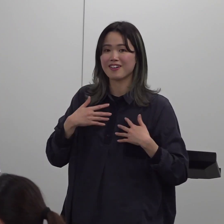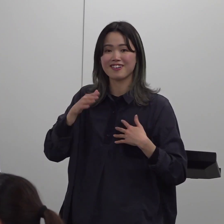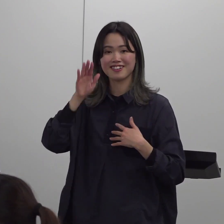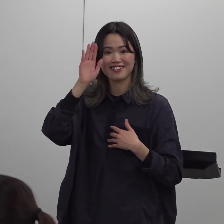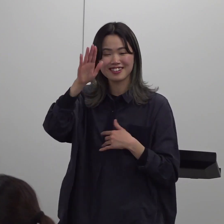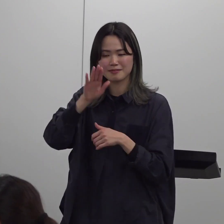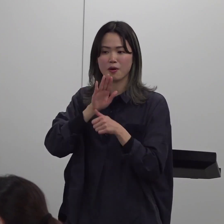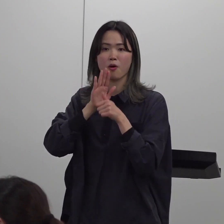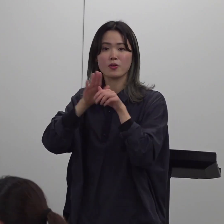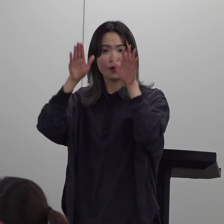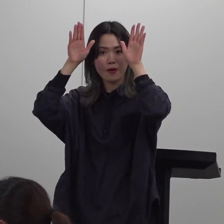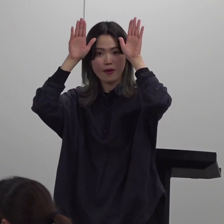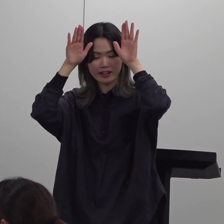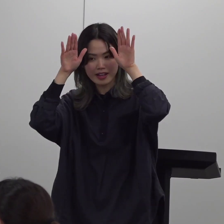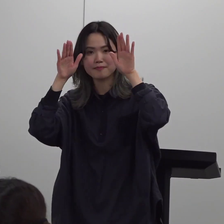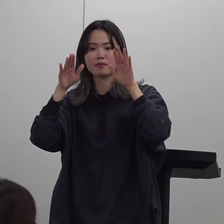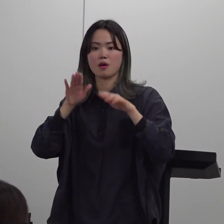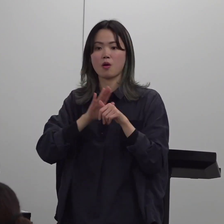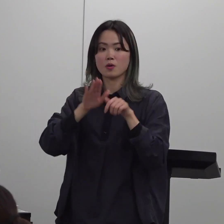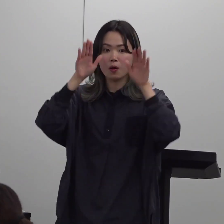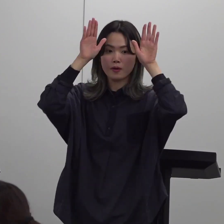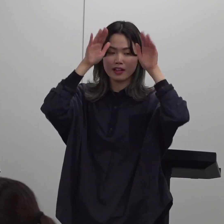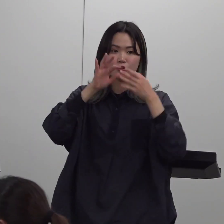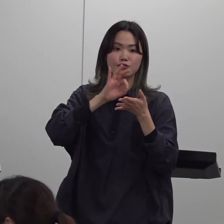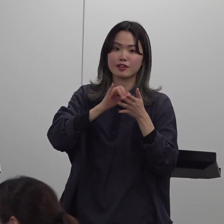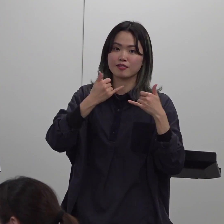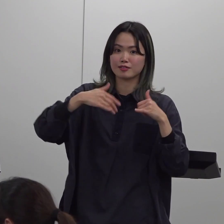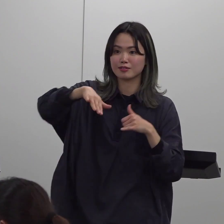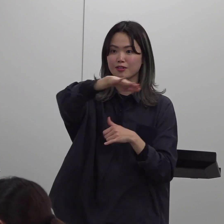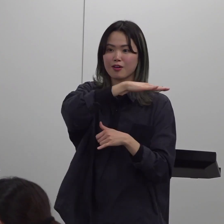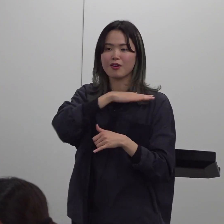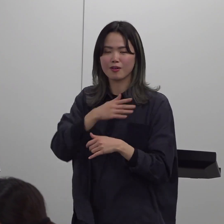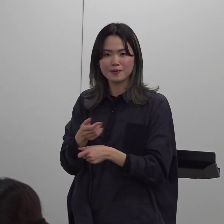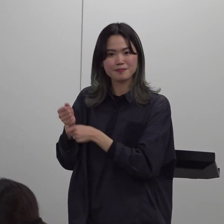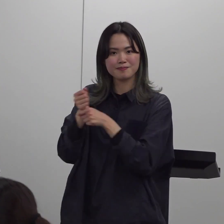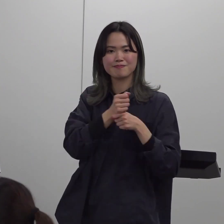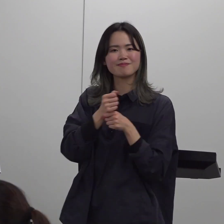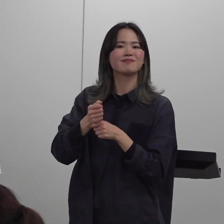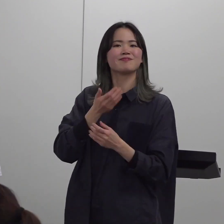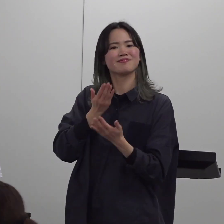補助犬ユーザーさんのことを応援し続けていただきたいと思います